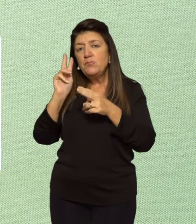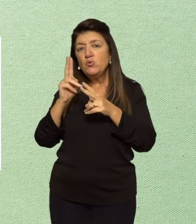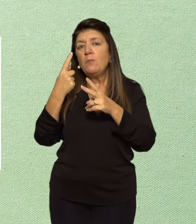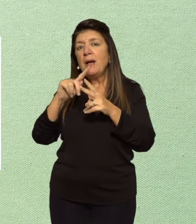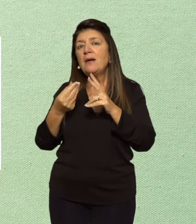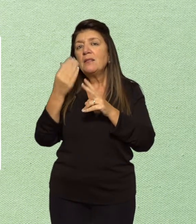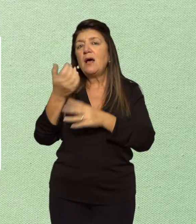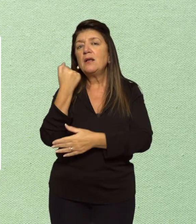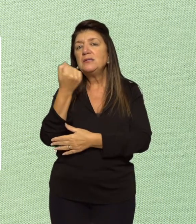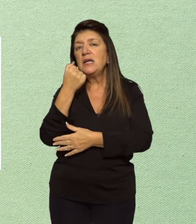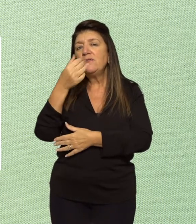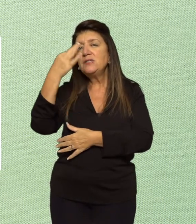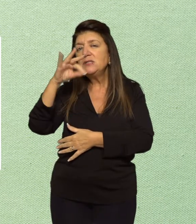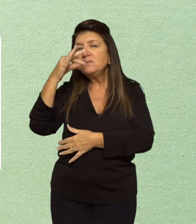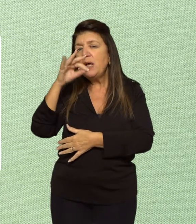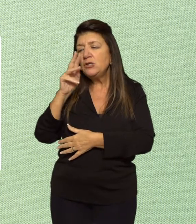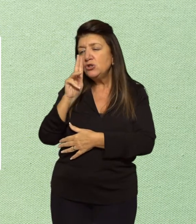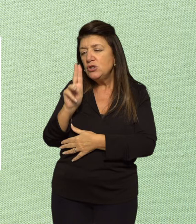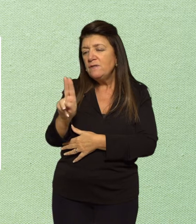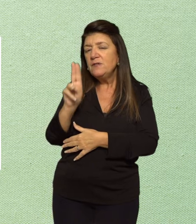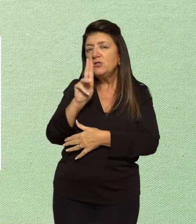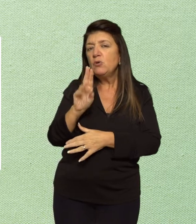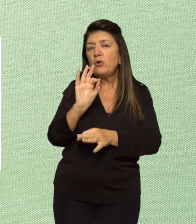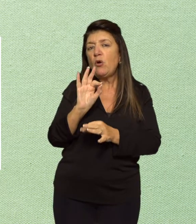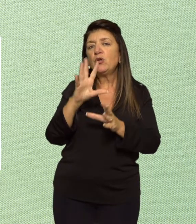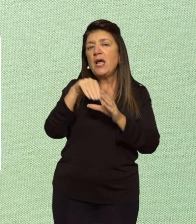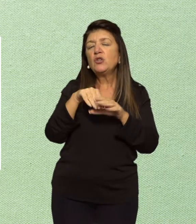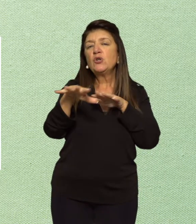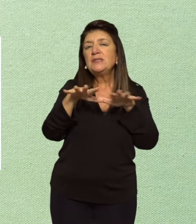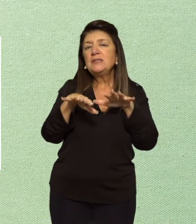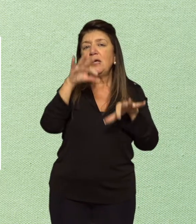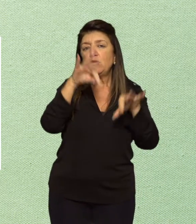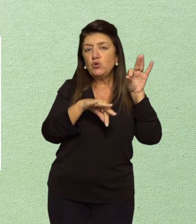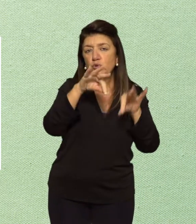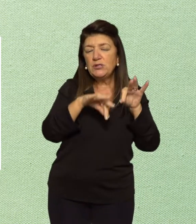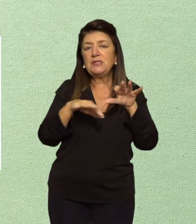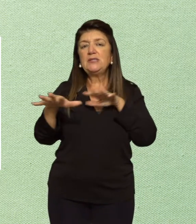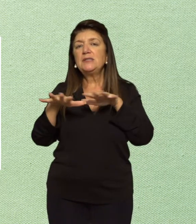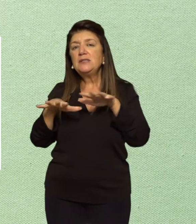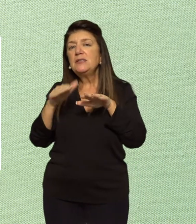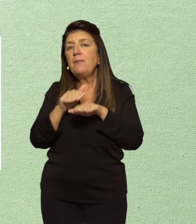all'interno del sistema giustizia e all'interno del sistema di protezione delle vittime di reati per